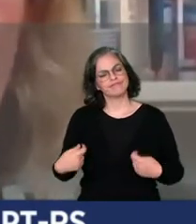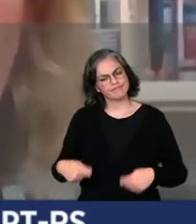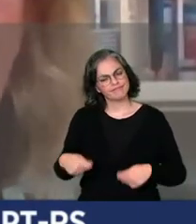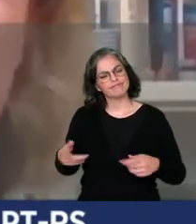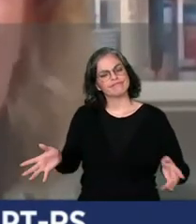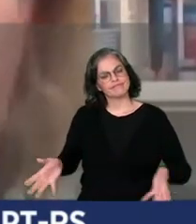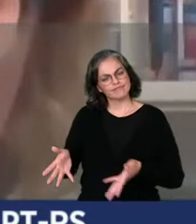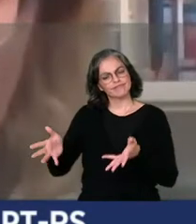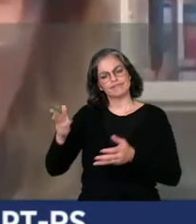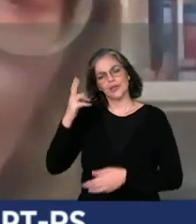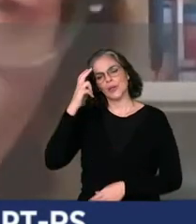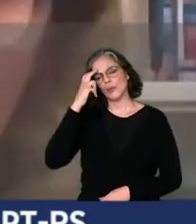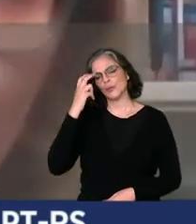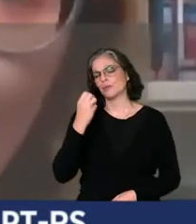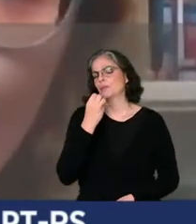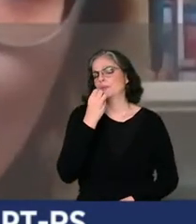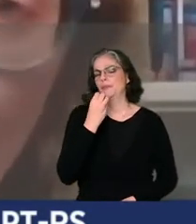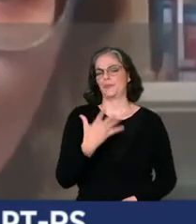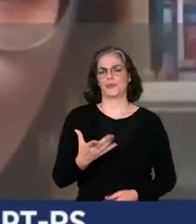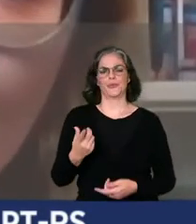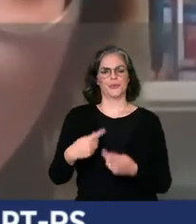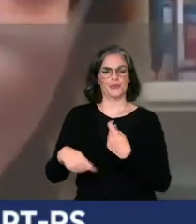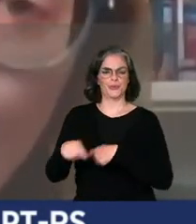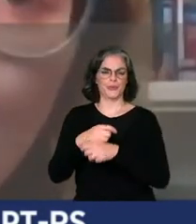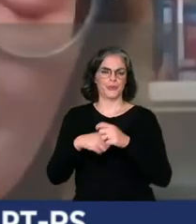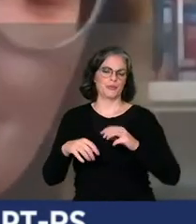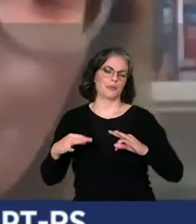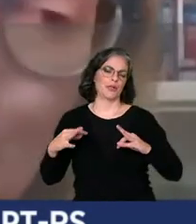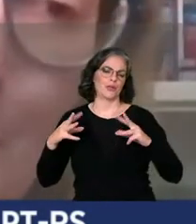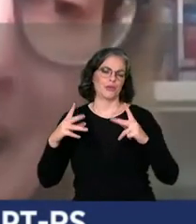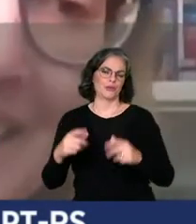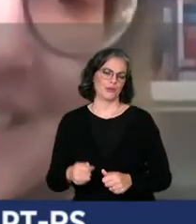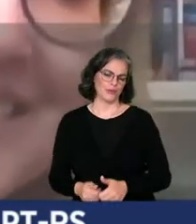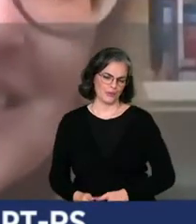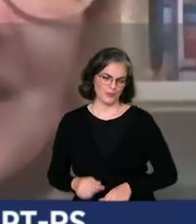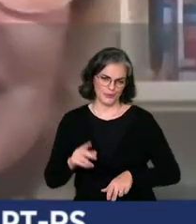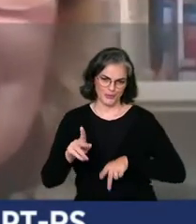PÚBLICOS, VAMOS INVESTIR MAIS NA CULTURA PORQUE ISSO TEM UM RETORNO GARANTIDO EM TODOS OS SENT IDOS POSITIVOS AO POVO